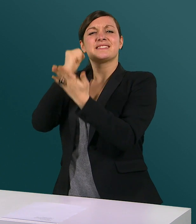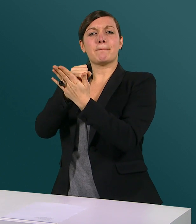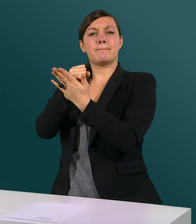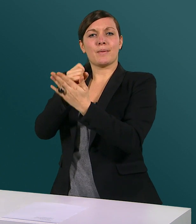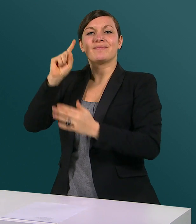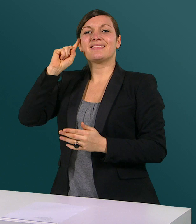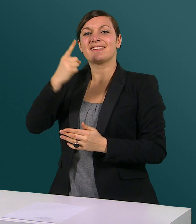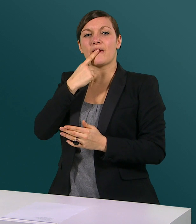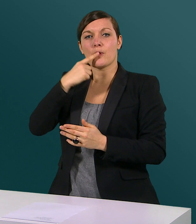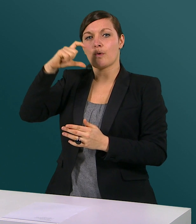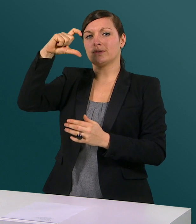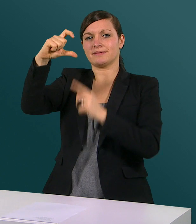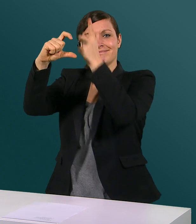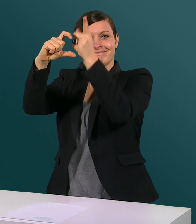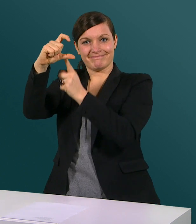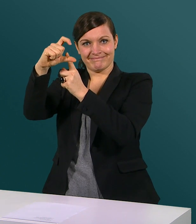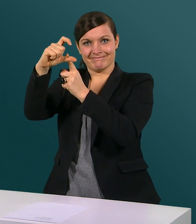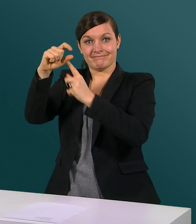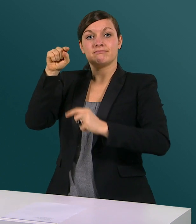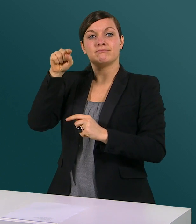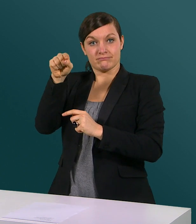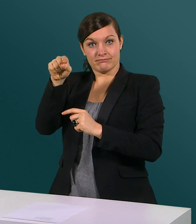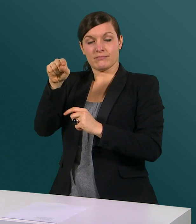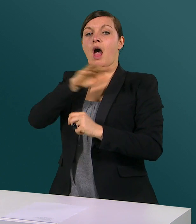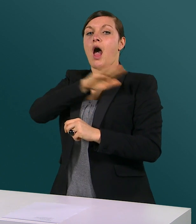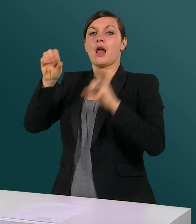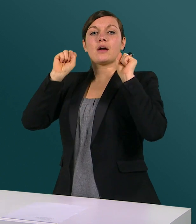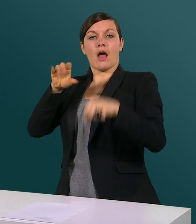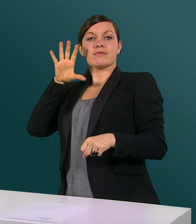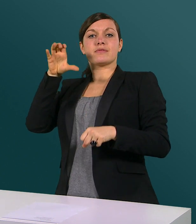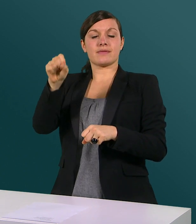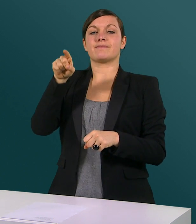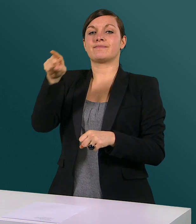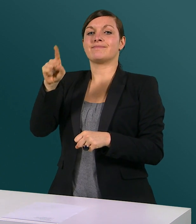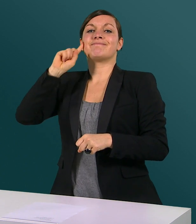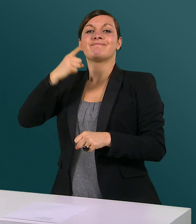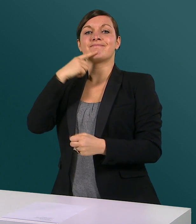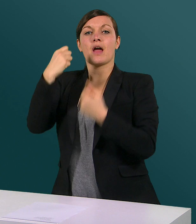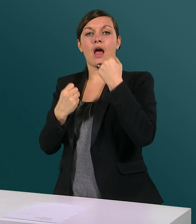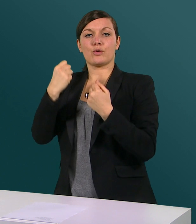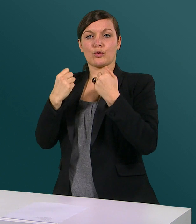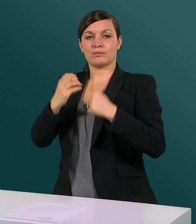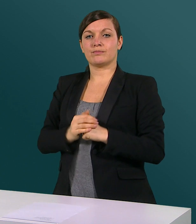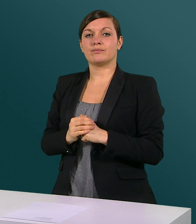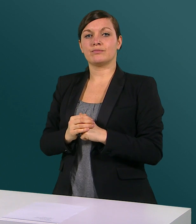mit dem Symbol des gestrichenen Ohres. So ist für alle ersichtlich, dass diese Person gehörlos ist.